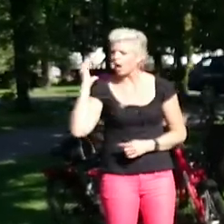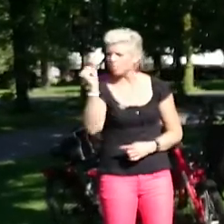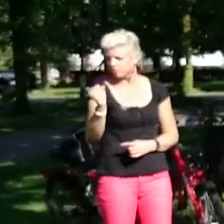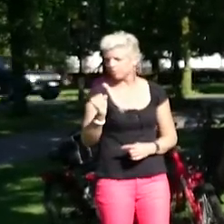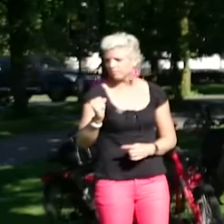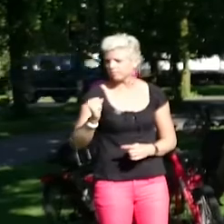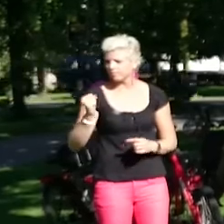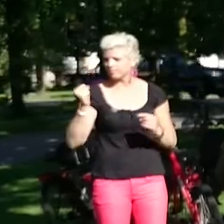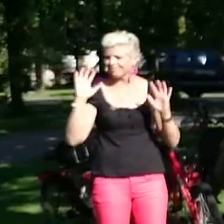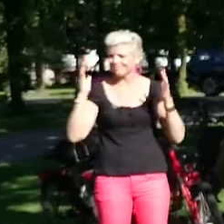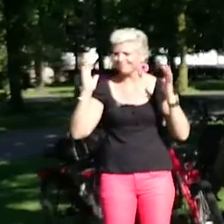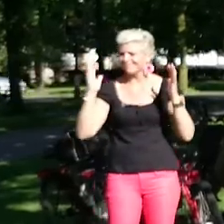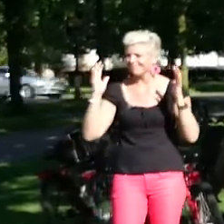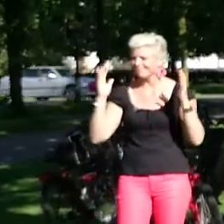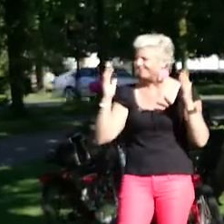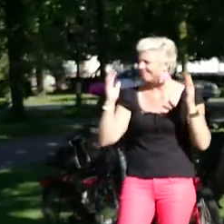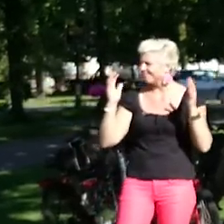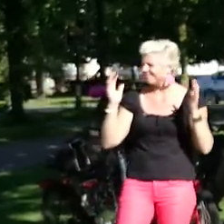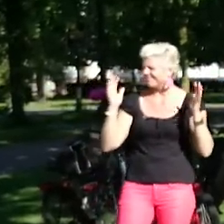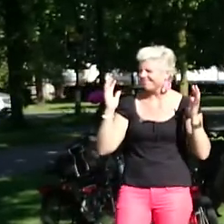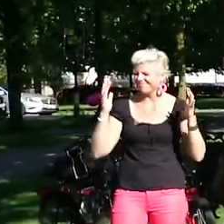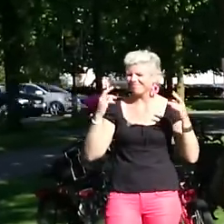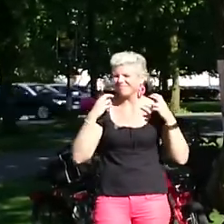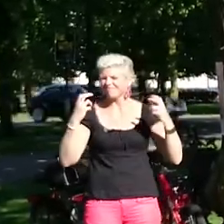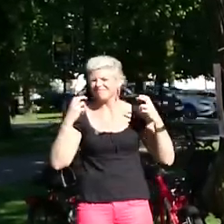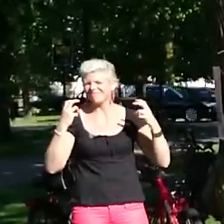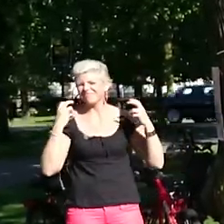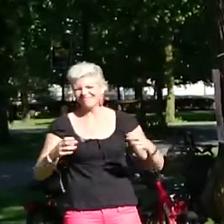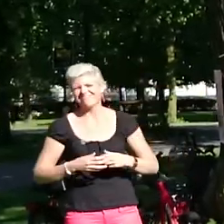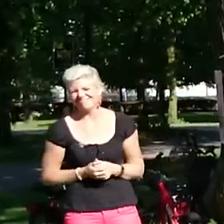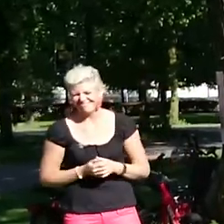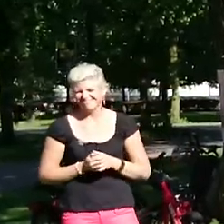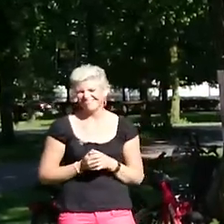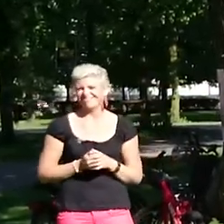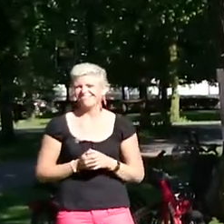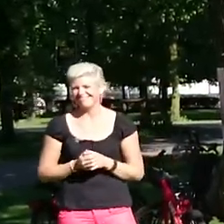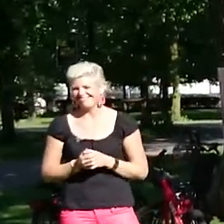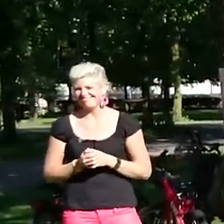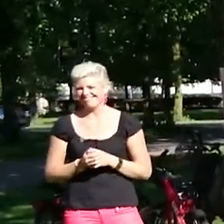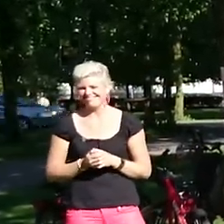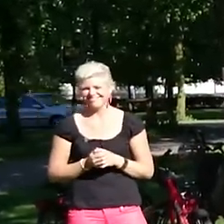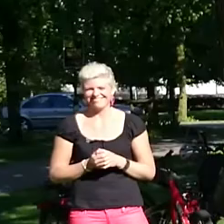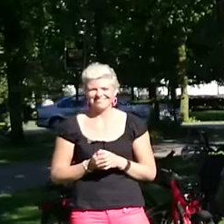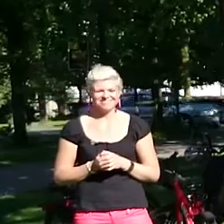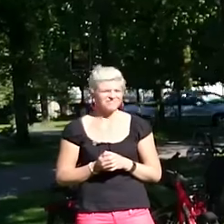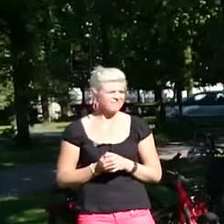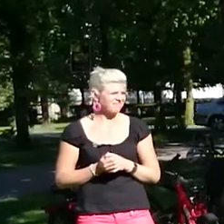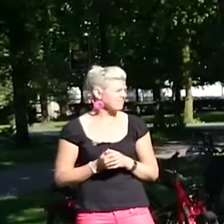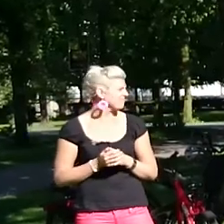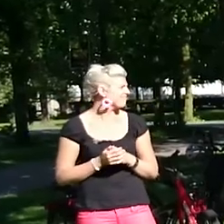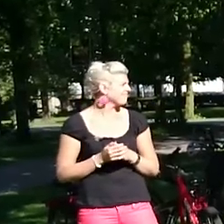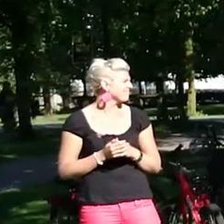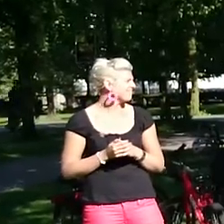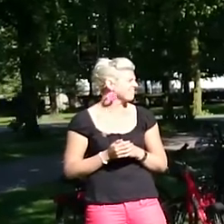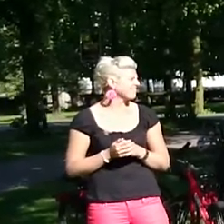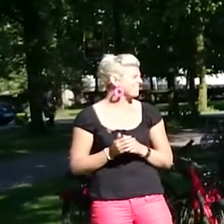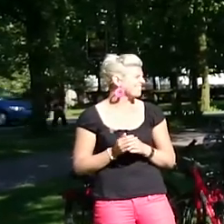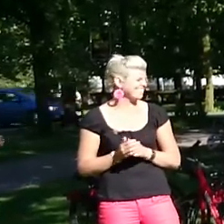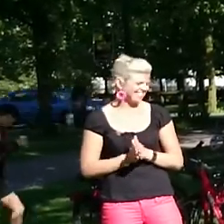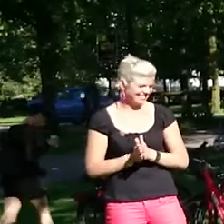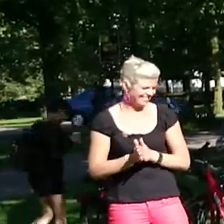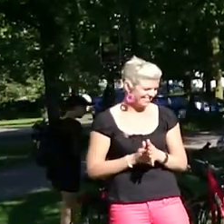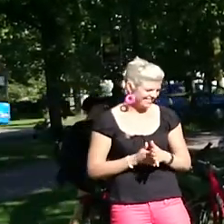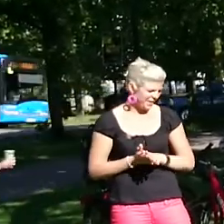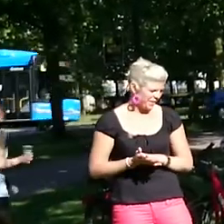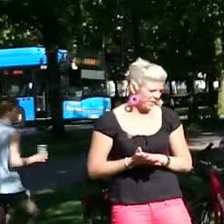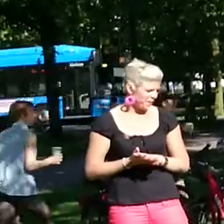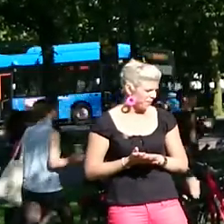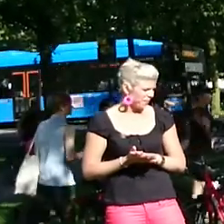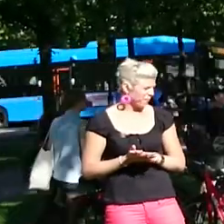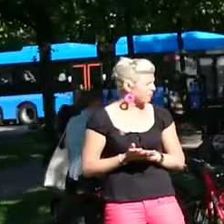[Jubel och applåder]